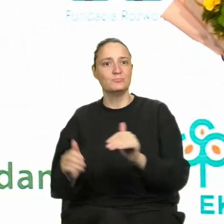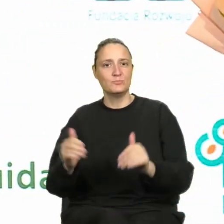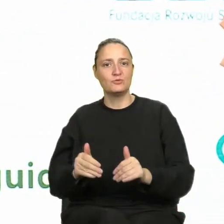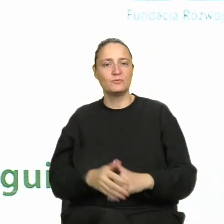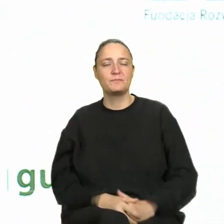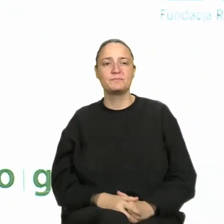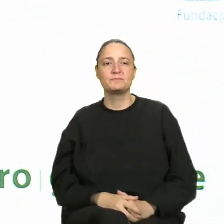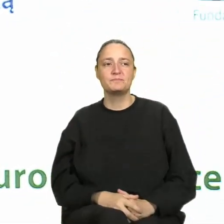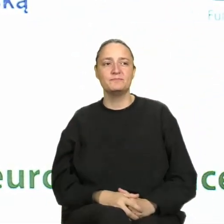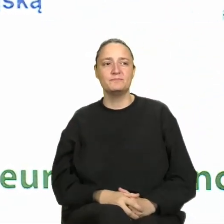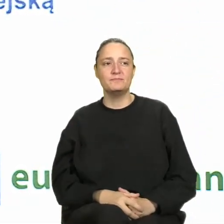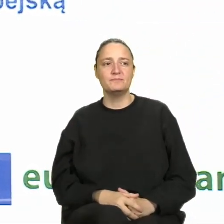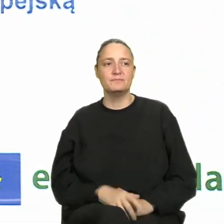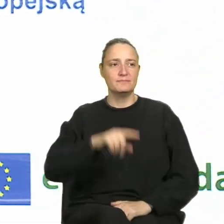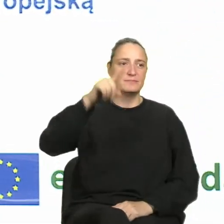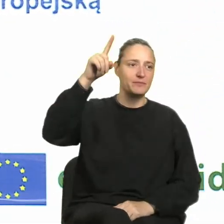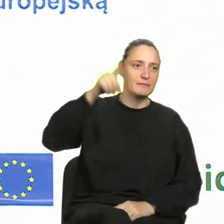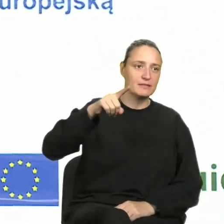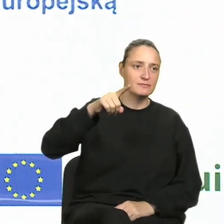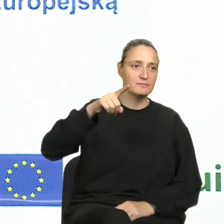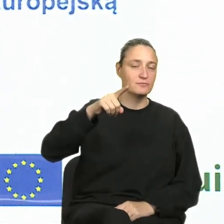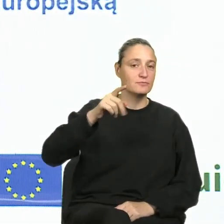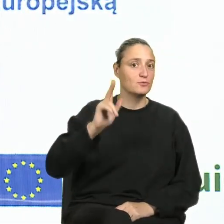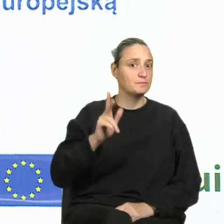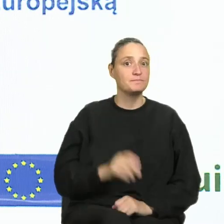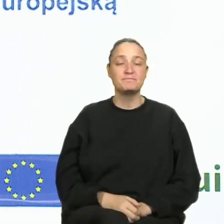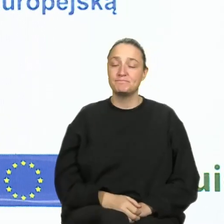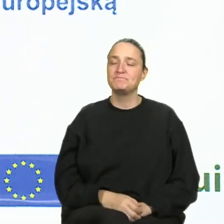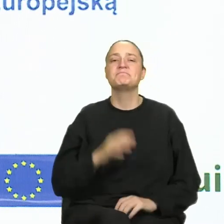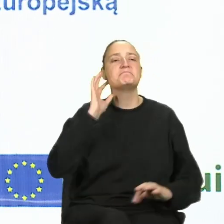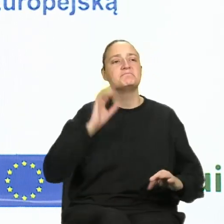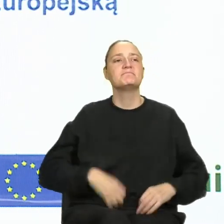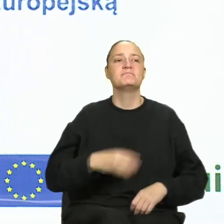I pierwsze miejsce Pani Magdalena Waldzińska,